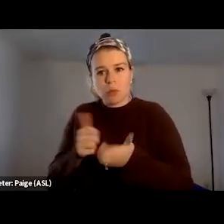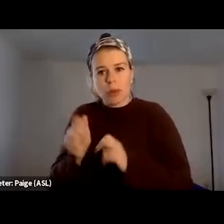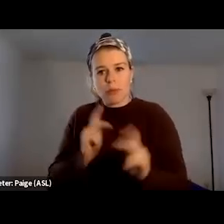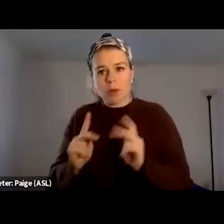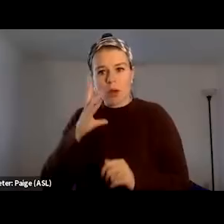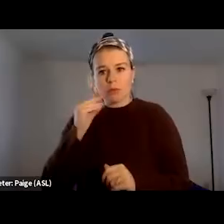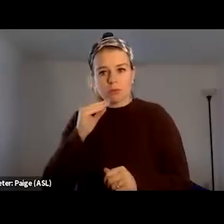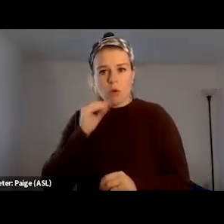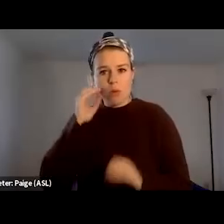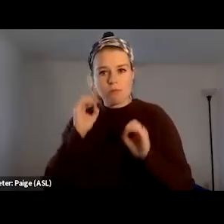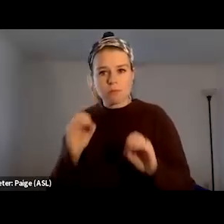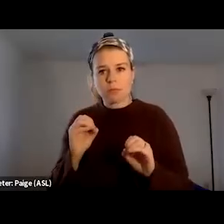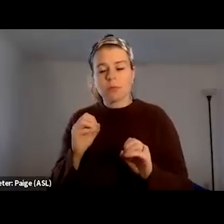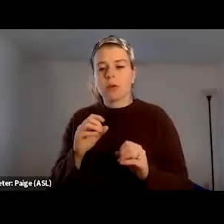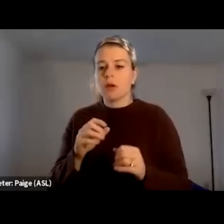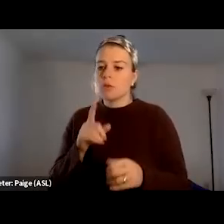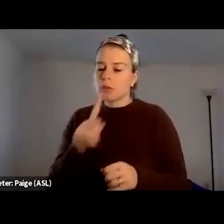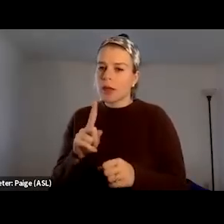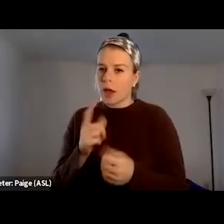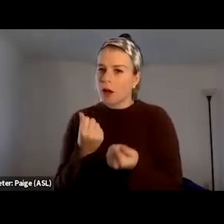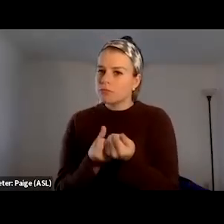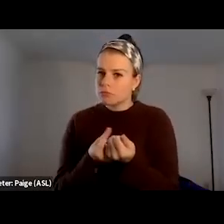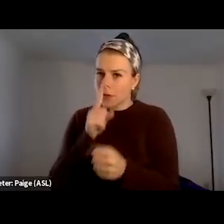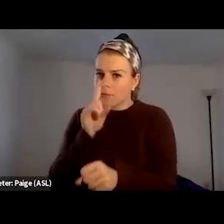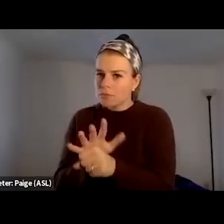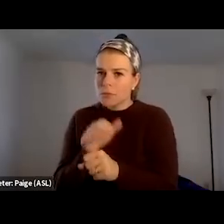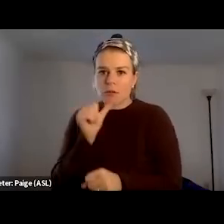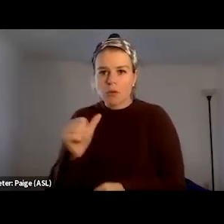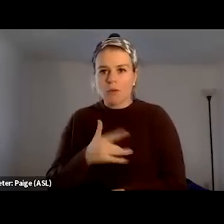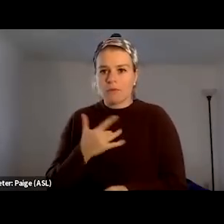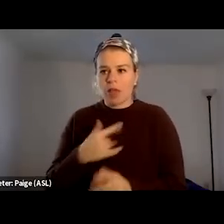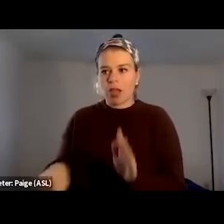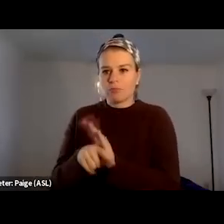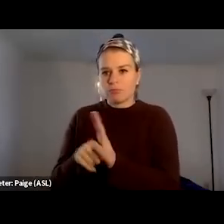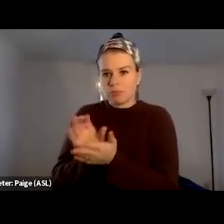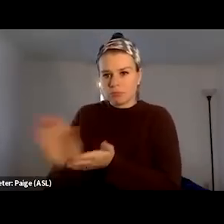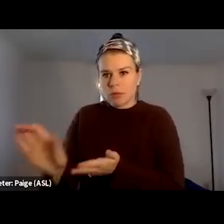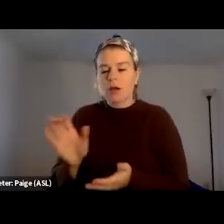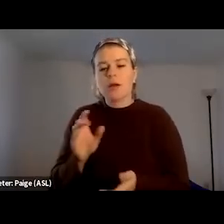de una manera que sea afirmativa y no estigmatizante. Todas son formas importantes de apoyar a las personas